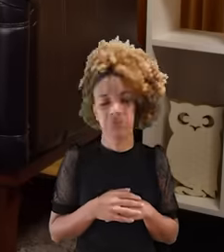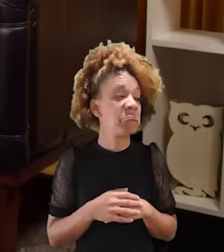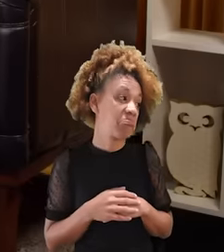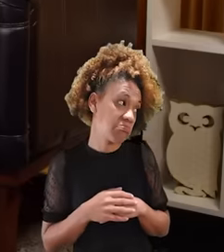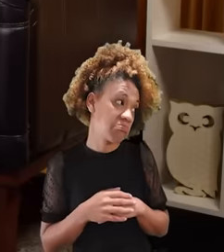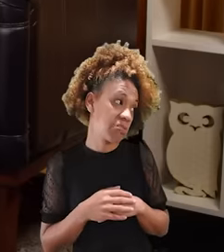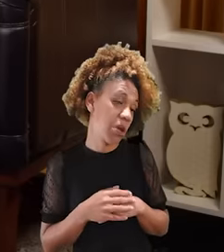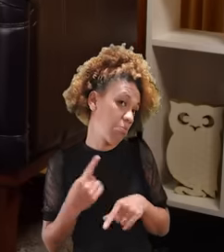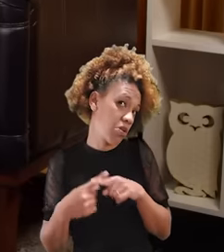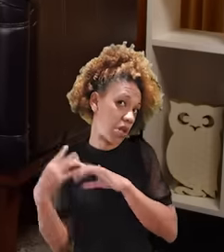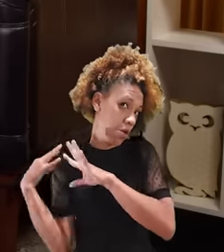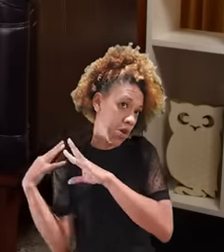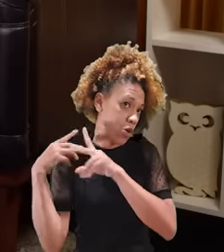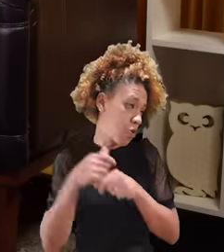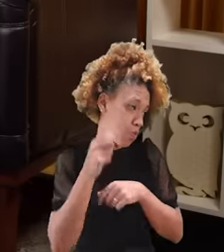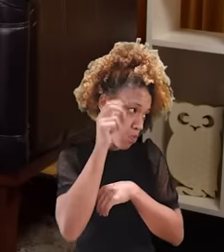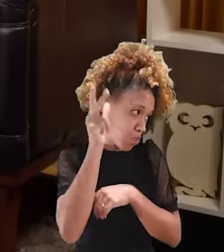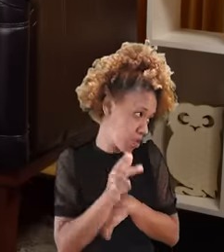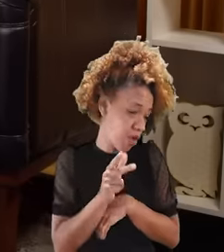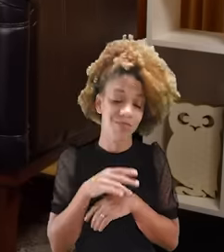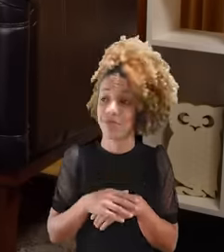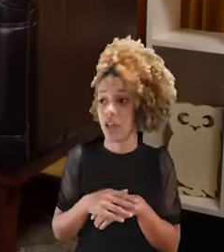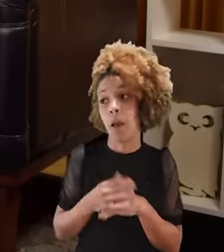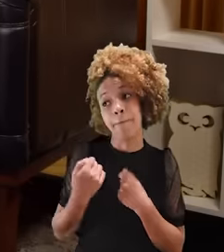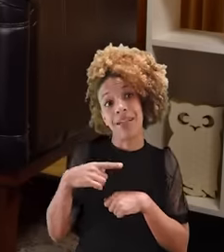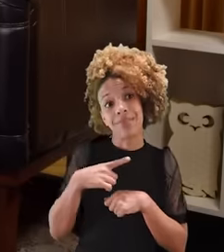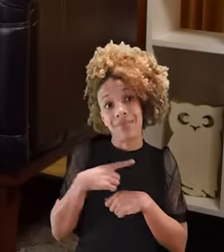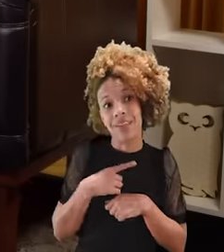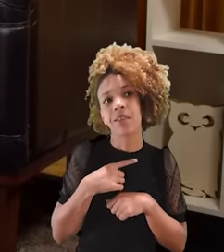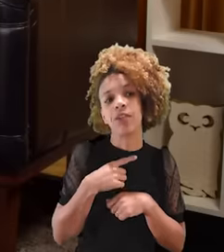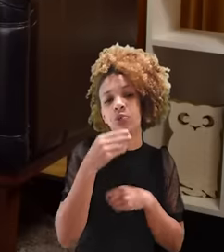hereditária é uma coisa cultural hereditária do tipo assim se eu não tenho tesão em teatro como